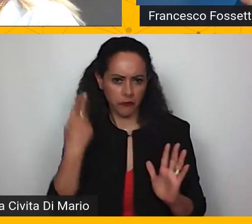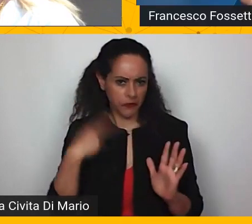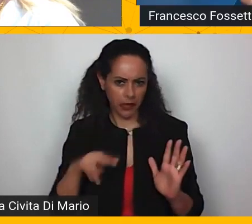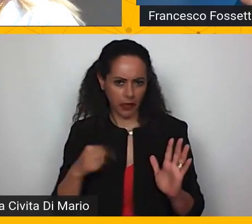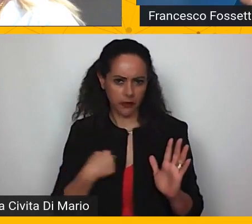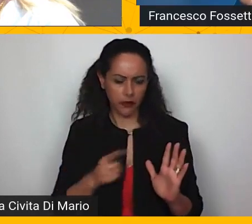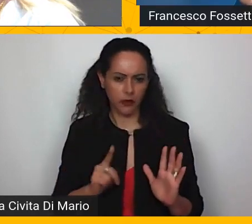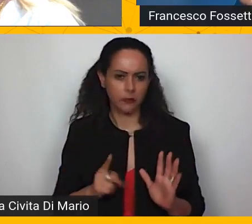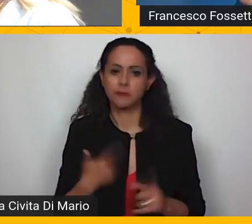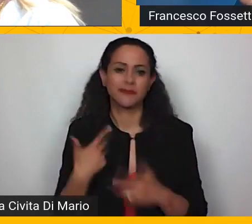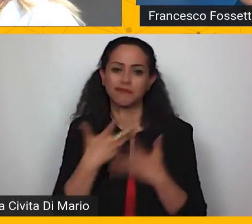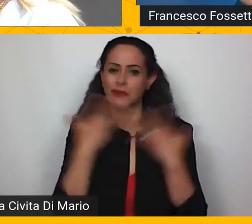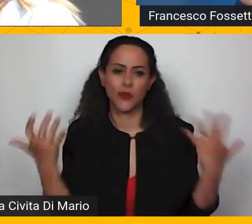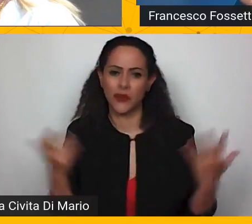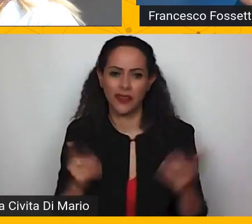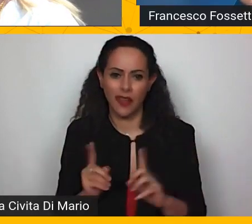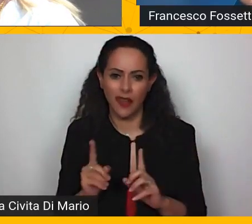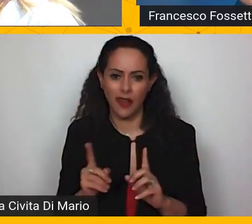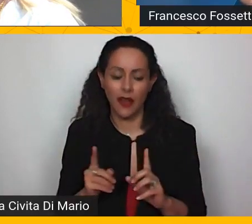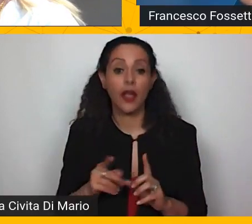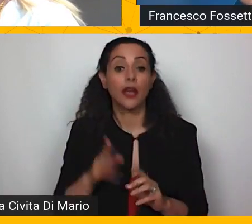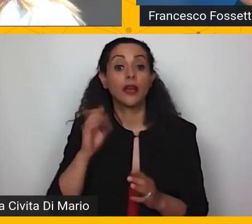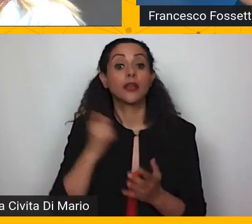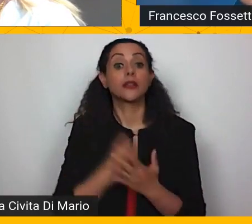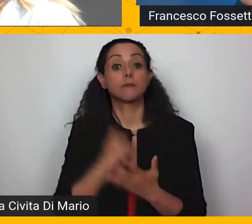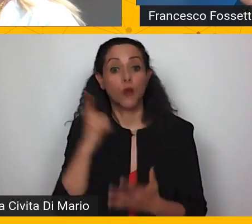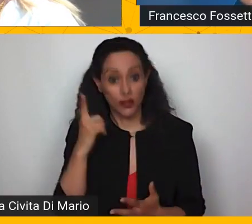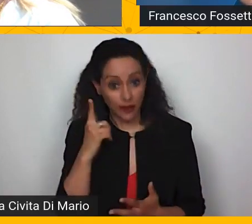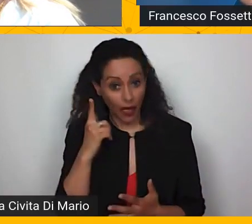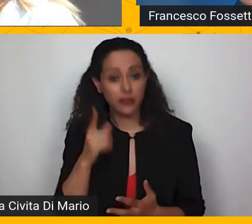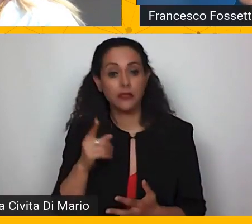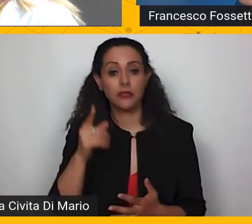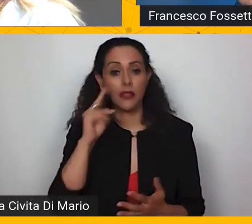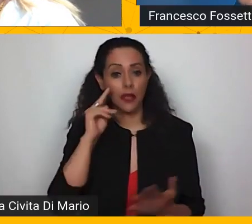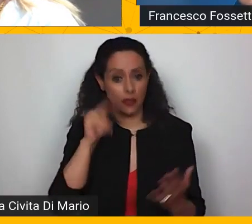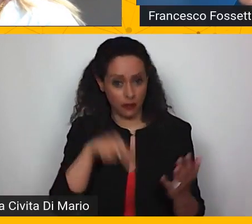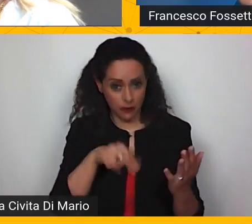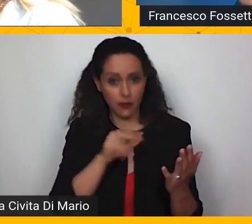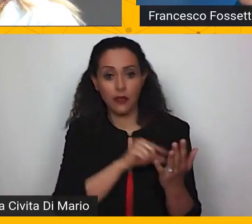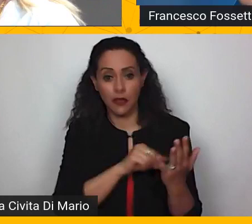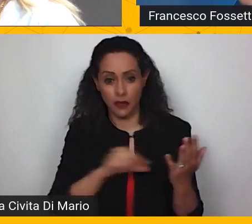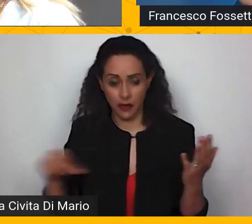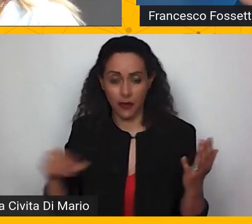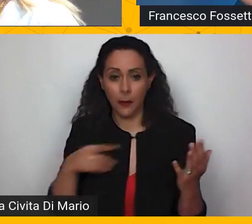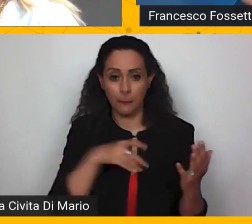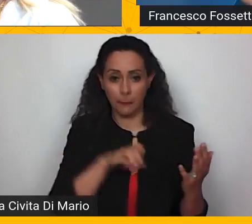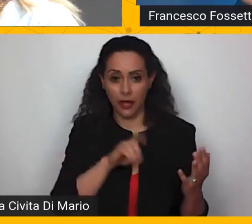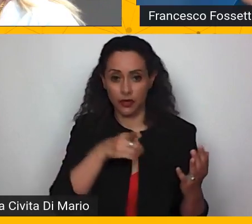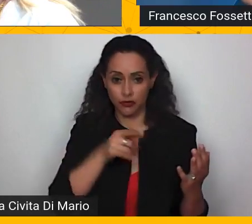quindi è importantissima, va